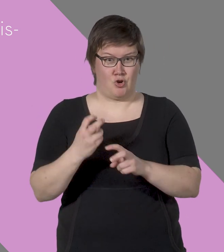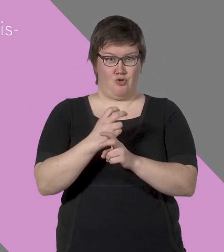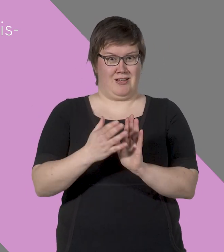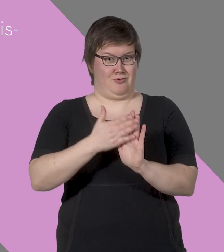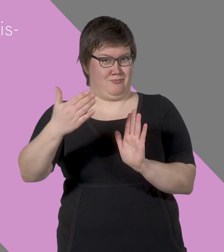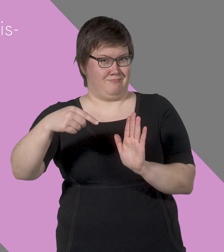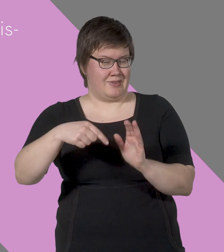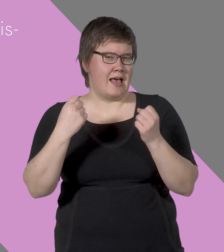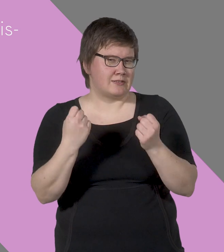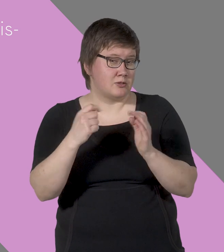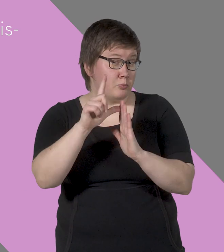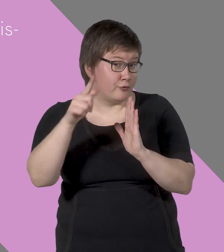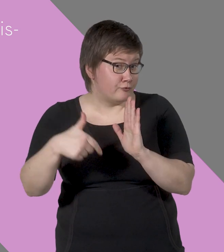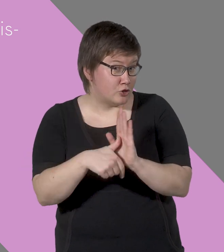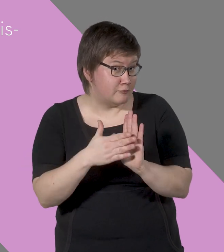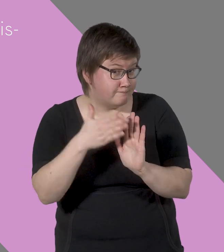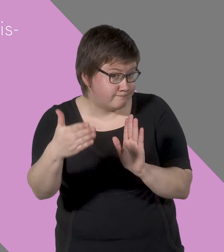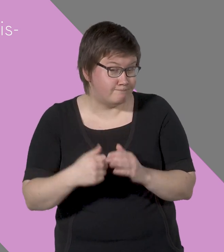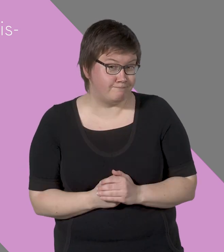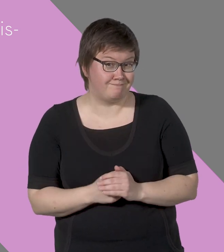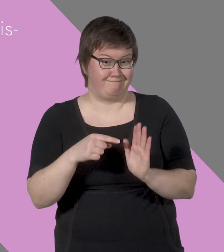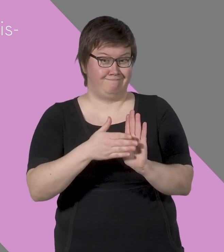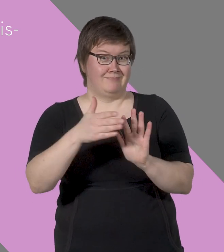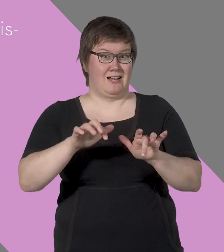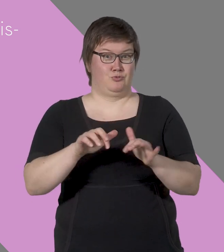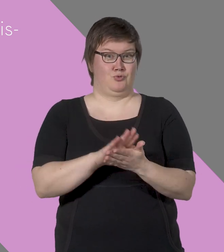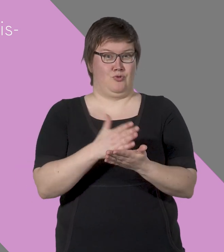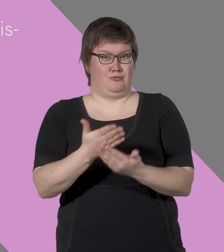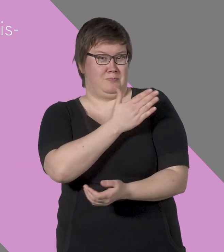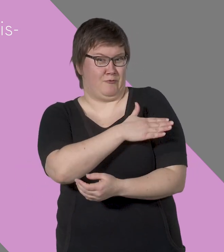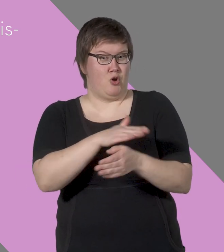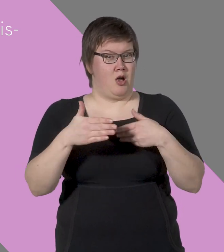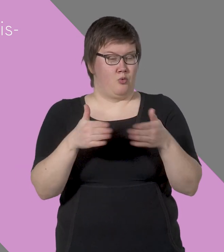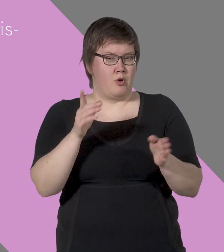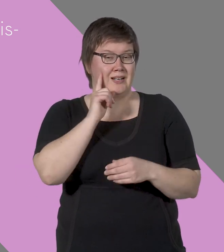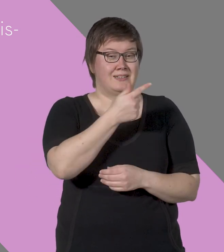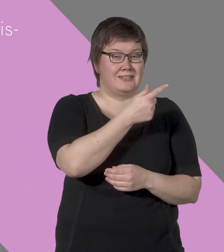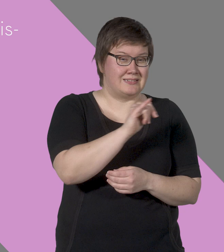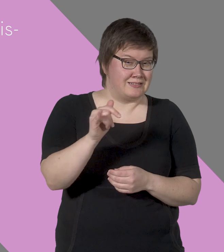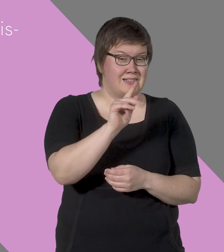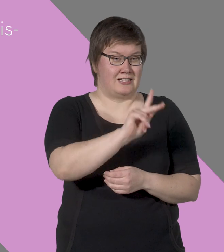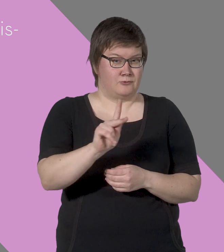Kokeilu kestää puoli vuotta, ja sen aikana palvelu on avoinna tiistaisin -